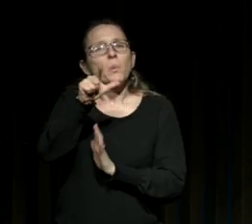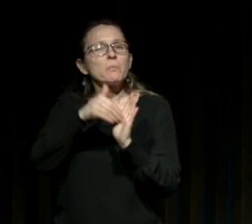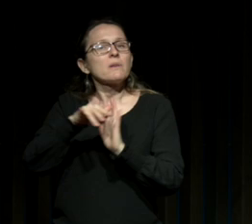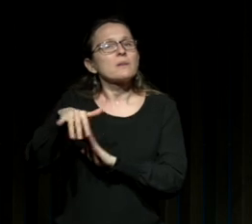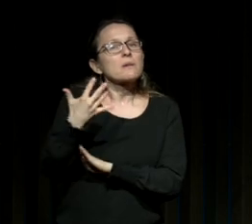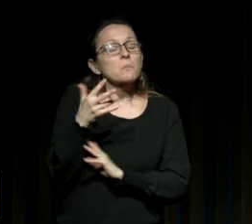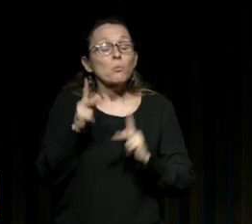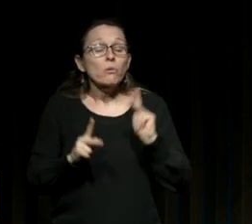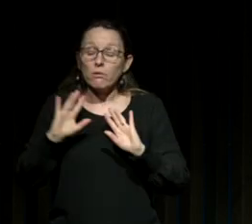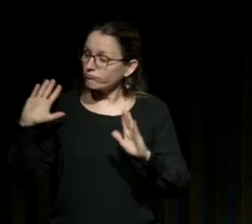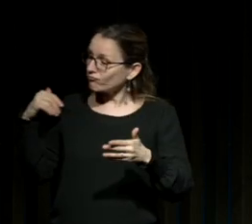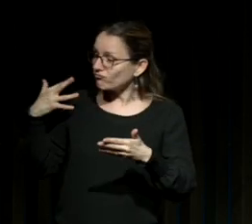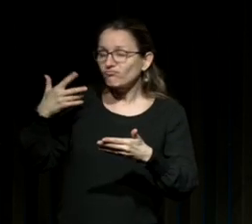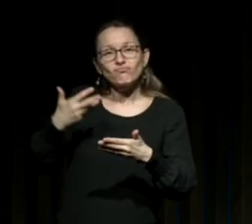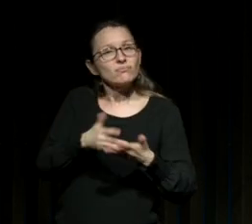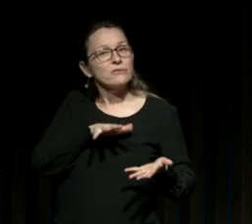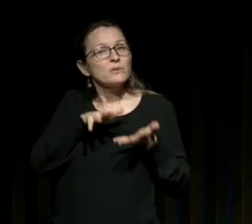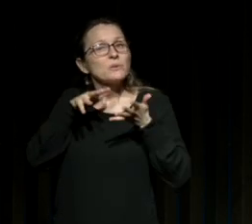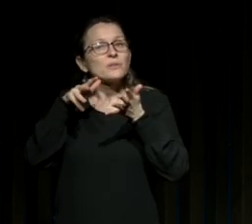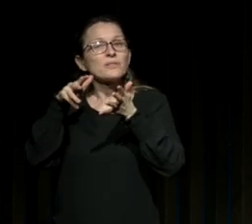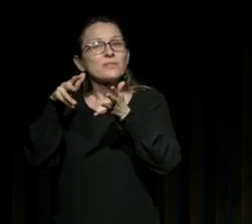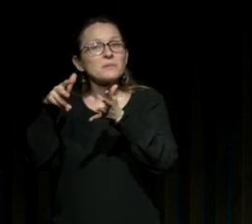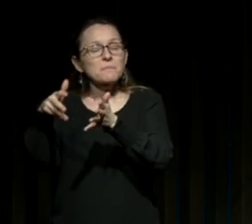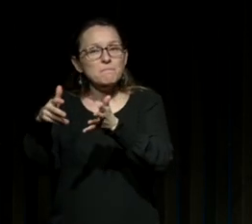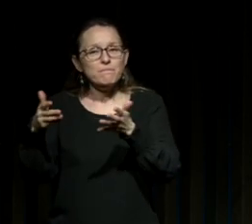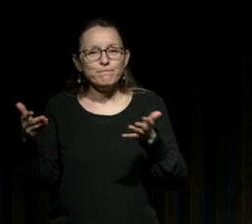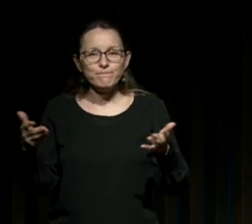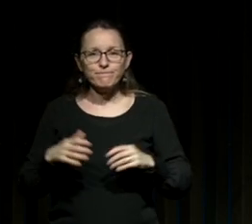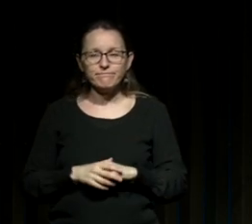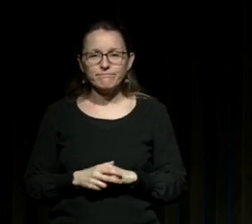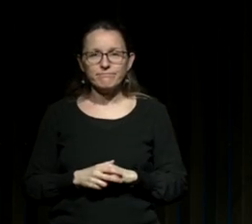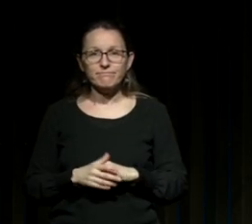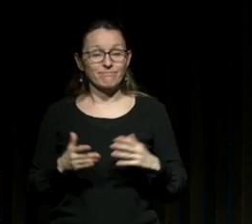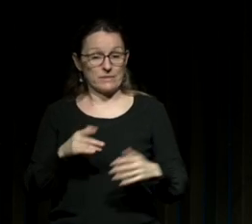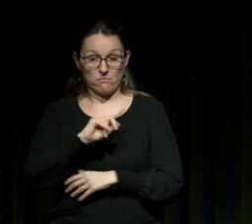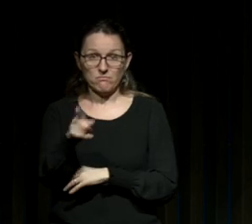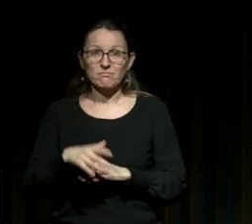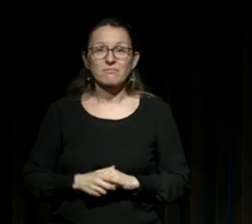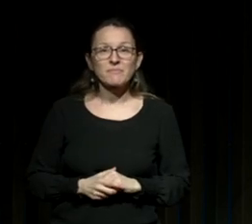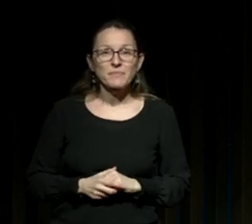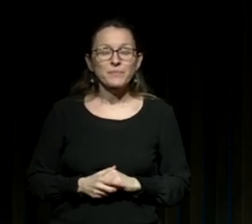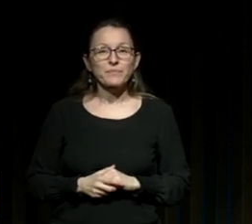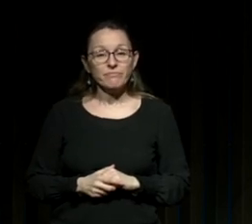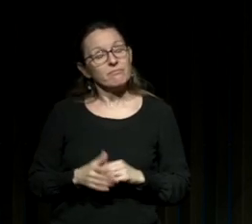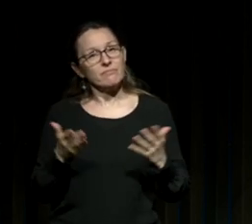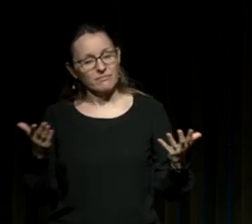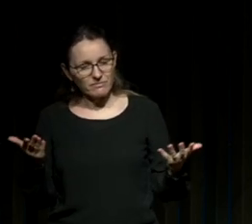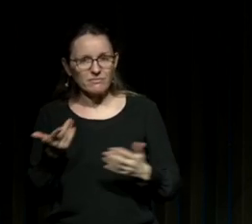que les choses ont évolué depuis et bien pas réellement est d'ailleurs le mot grossophobie